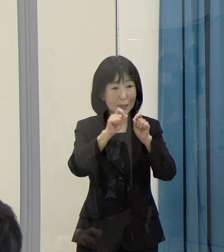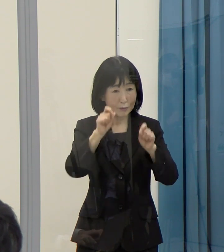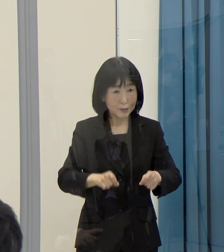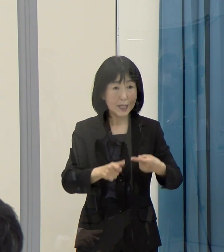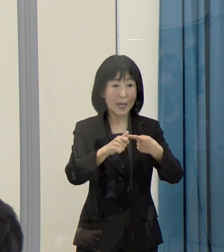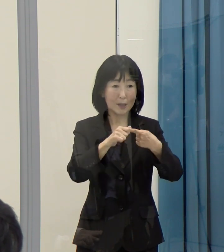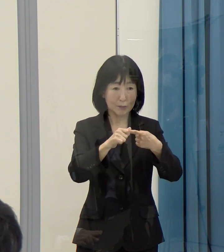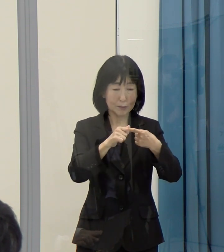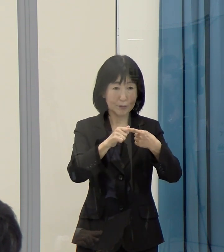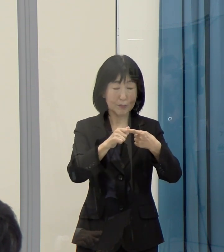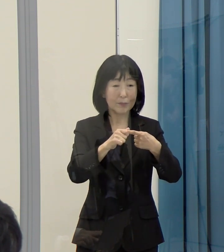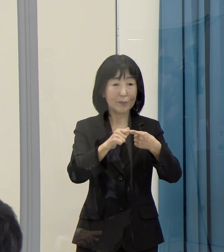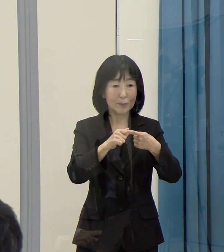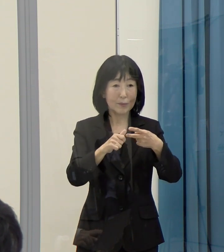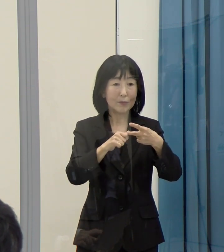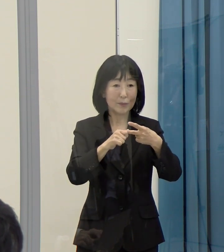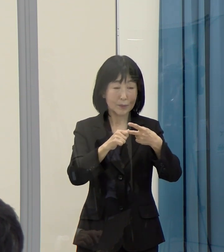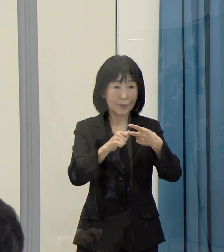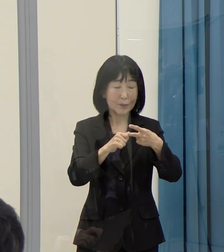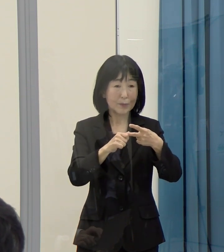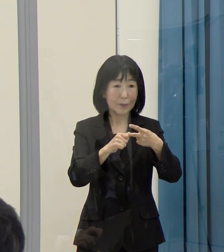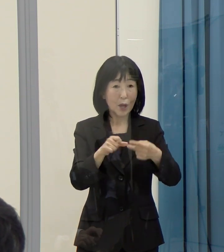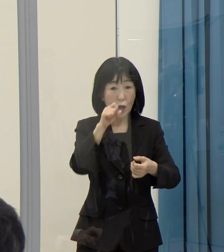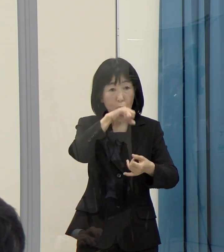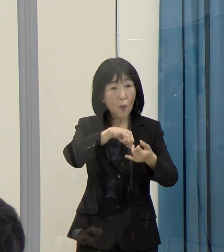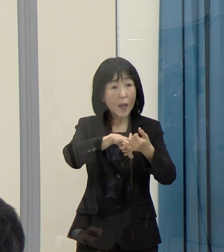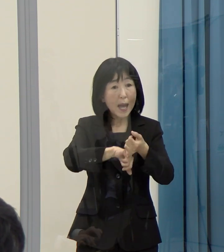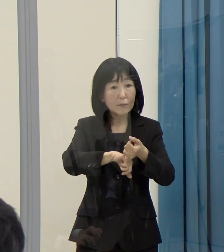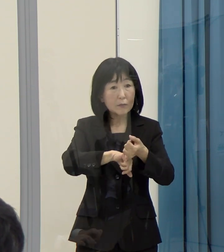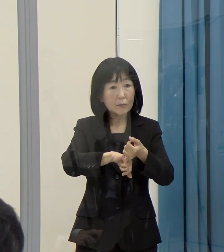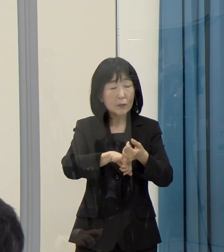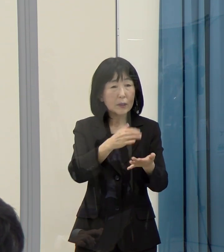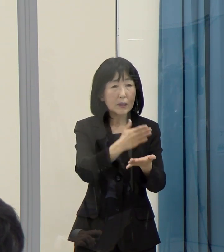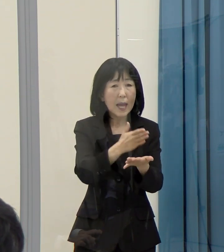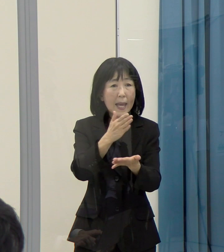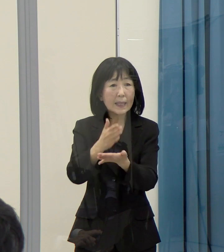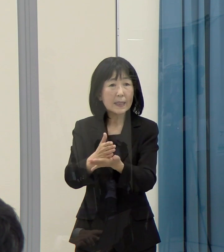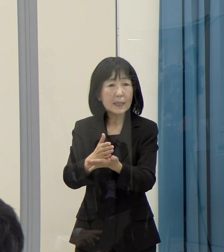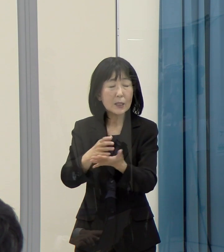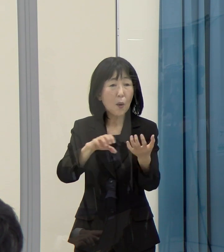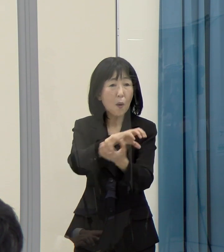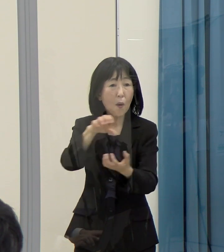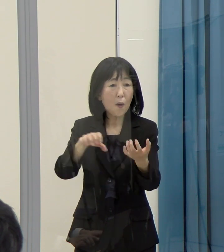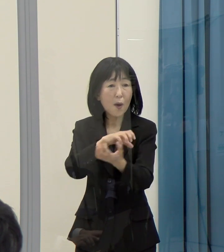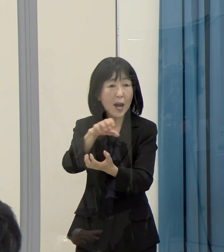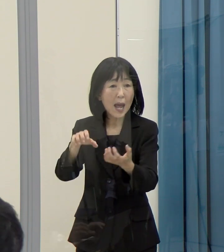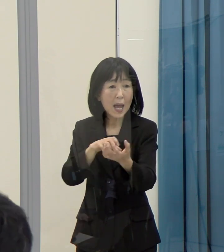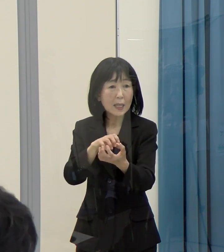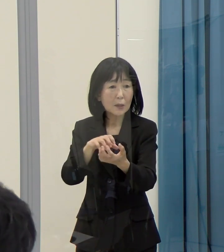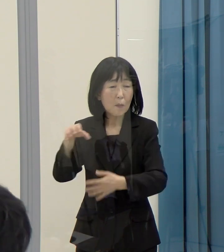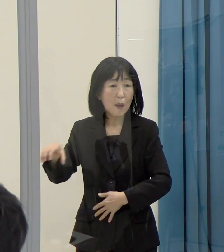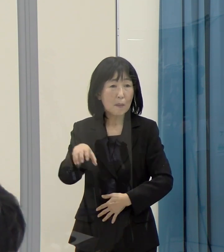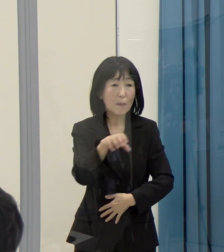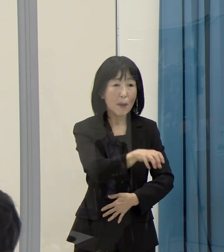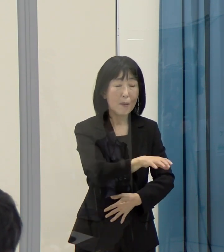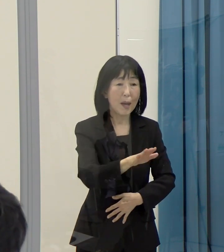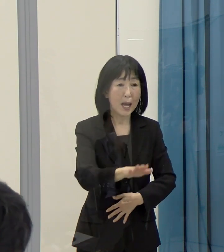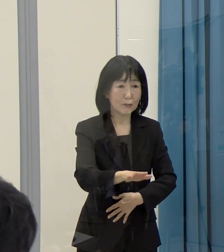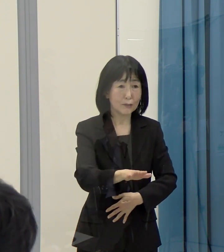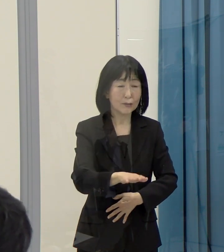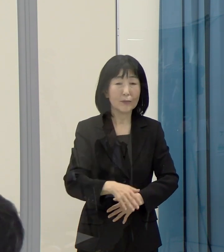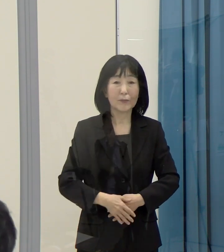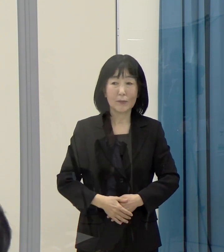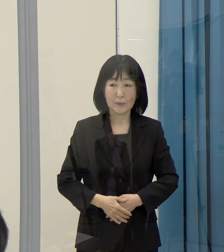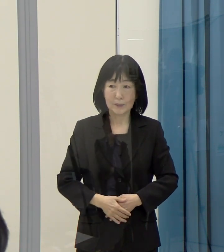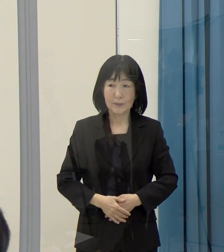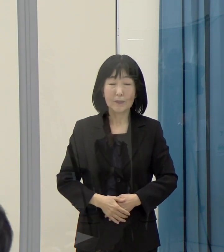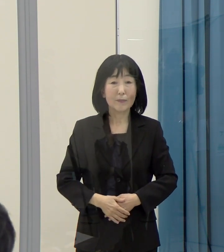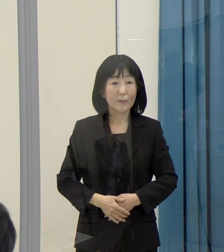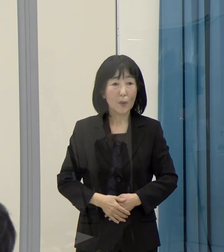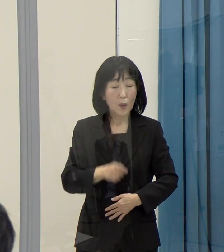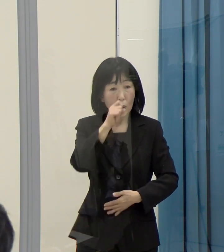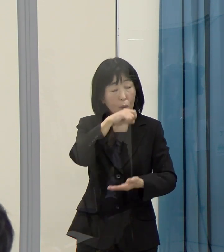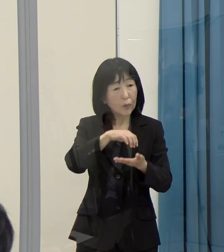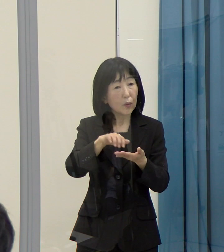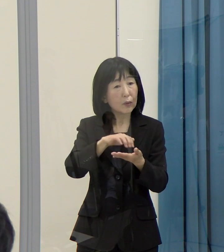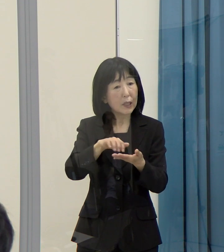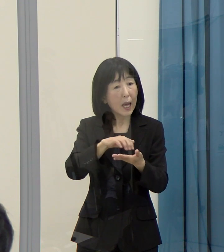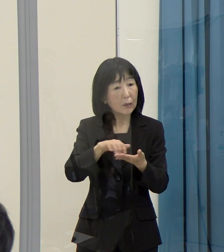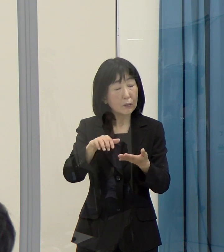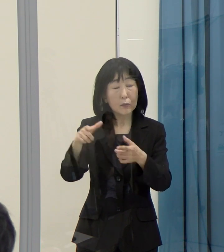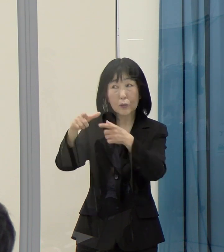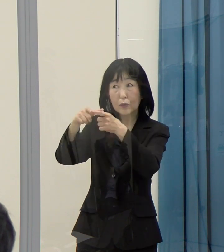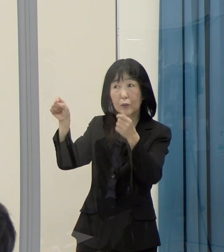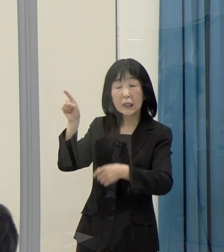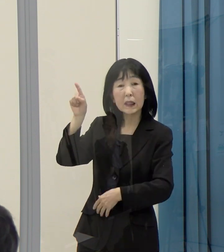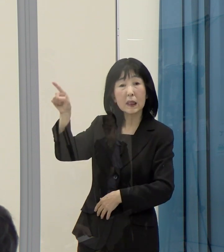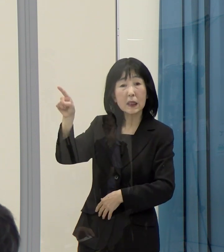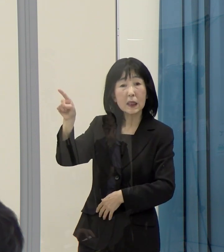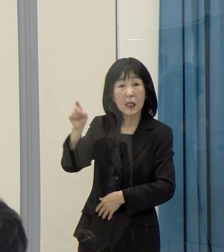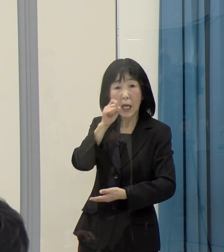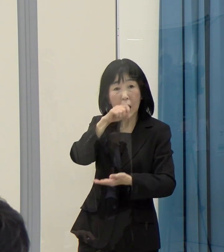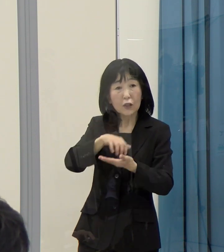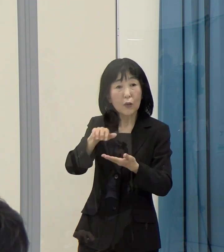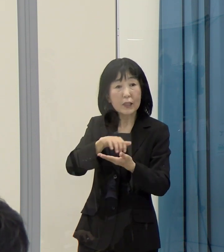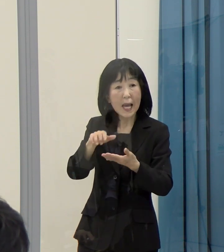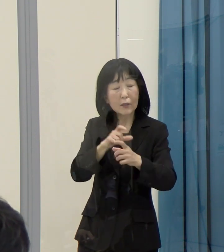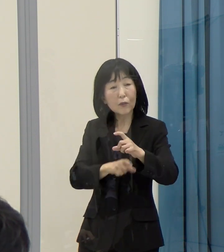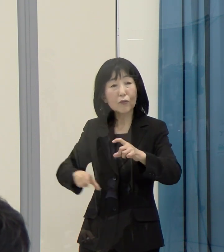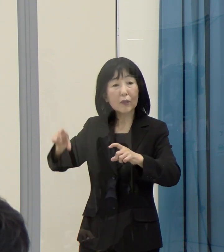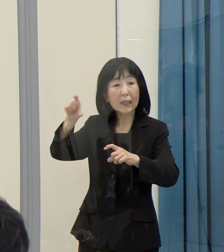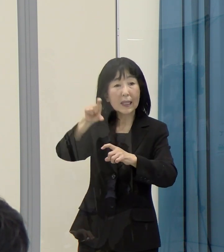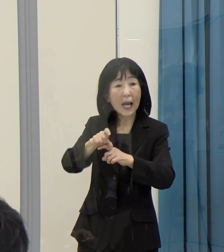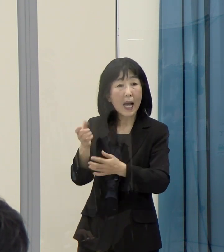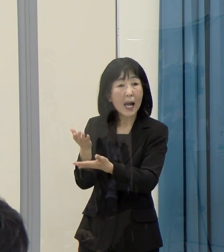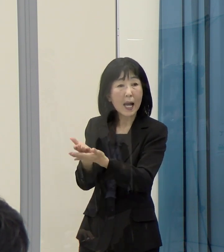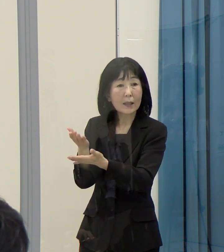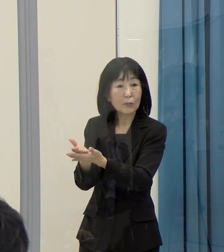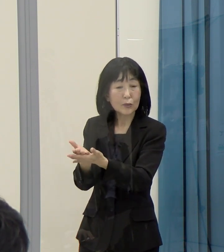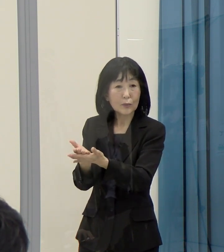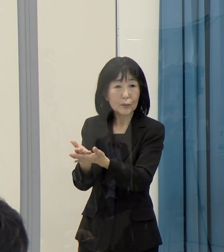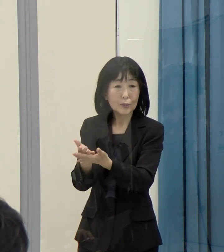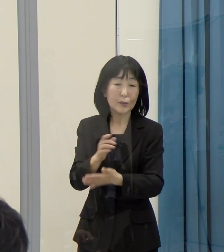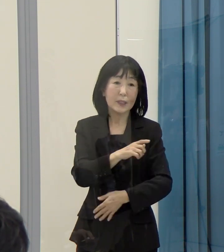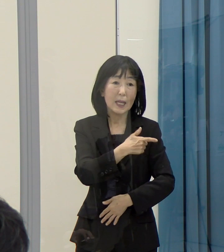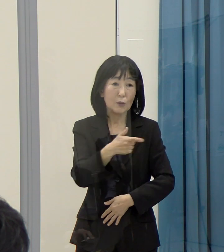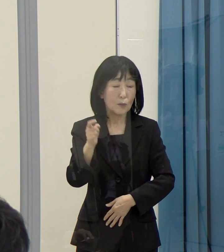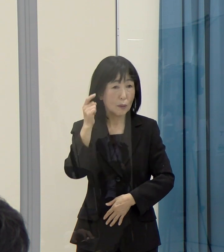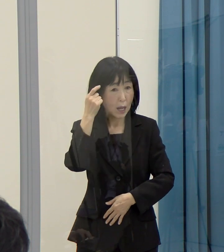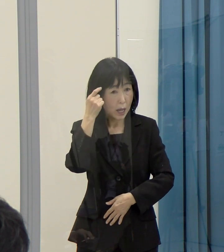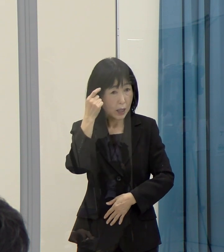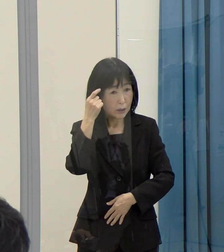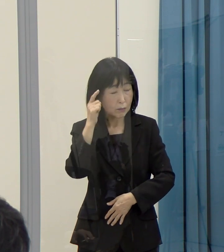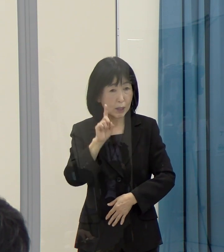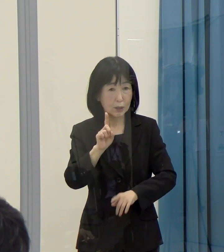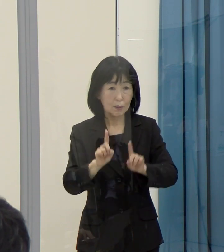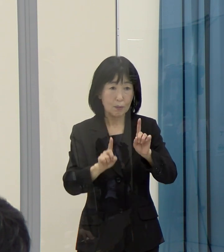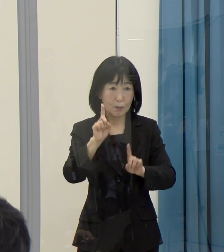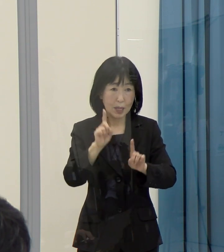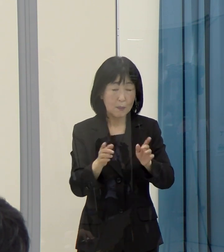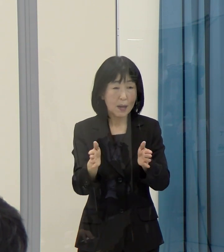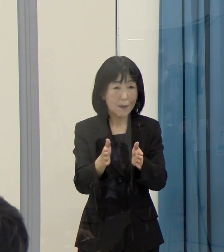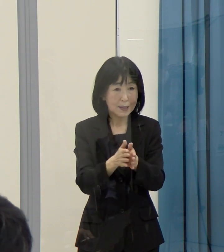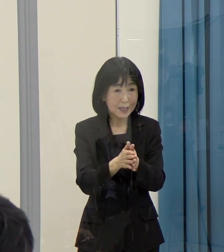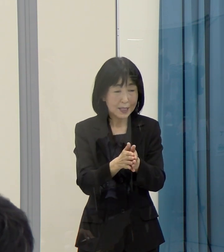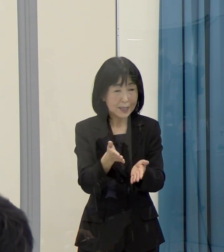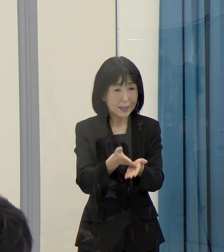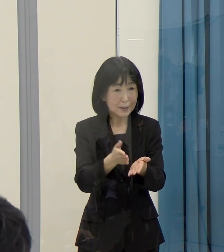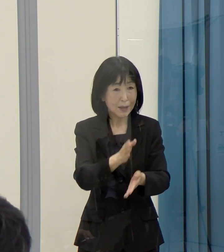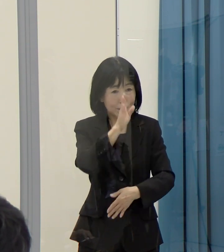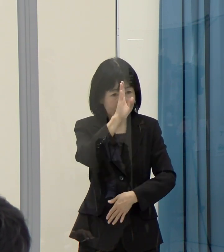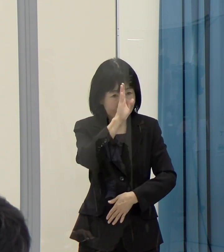一部の自治体では予約の停止など混乱が出ているみたいですが、国に対して予算の追加配分を要求するなど、そういった考えなどがあれば併せて教えてください。